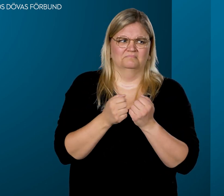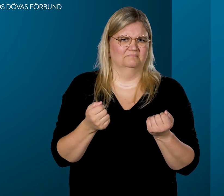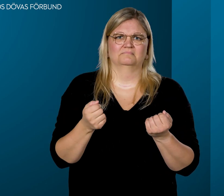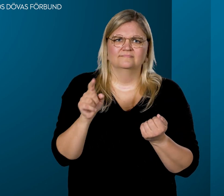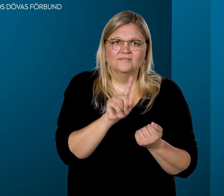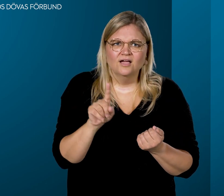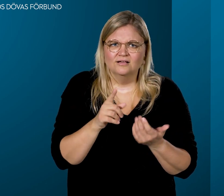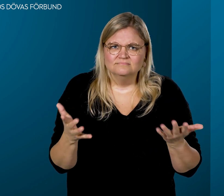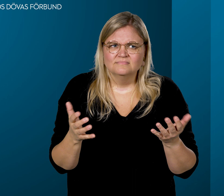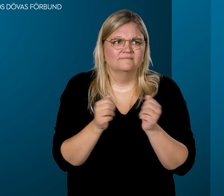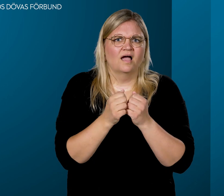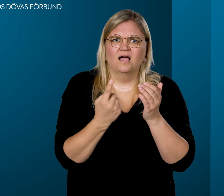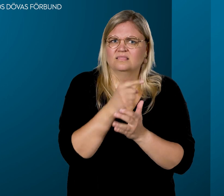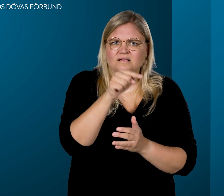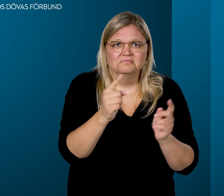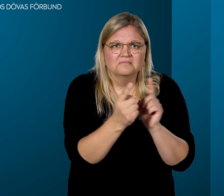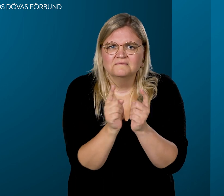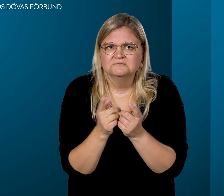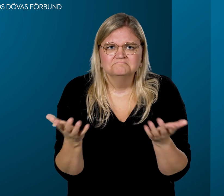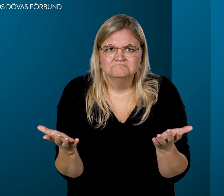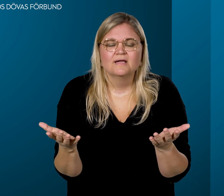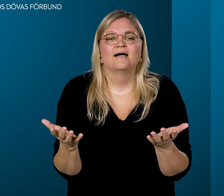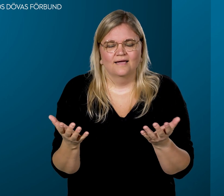men var? Och vad hände egentligen på träffen?